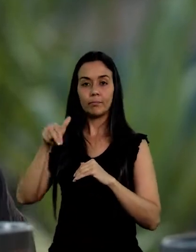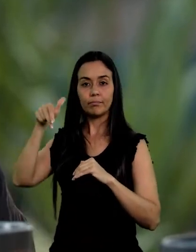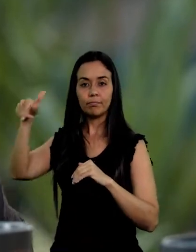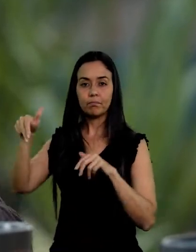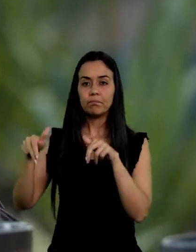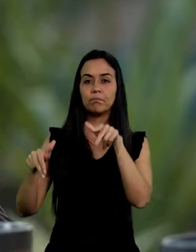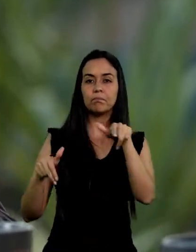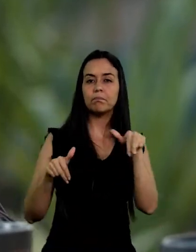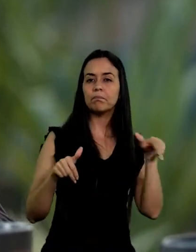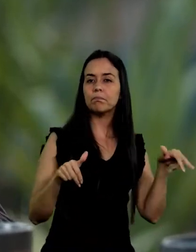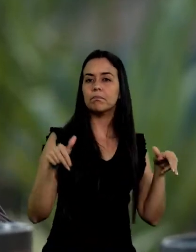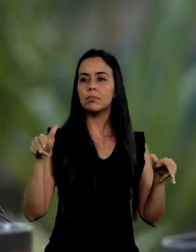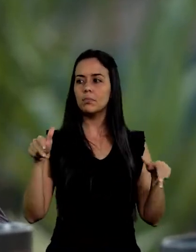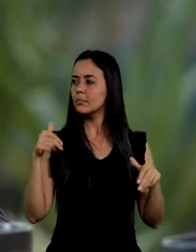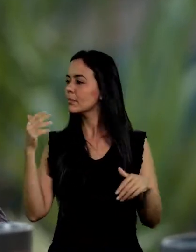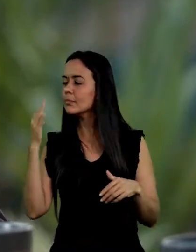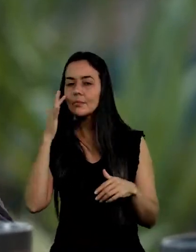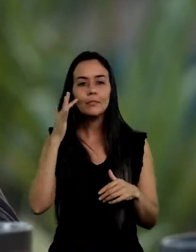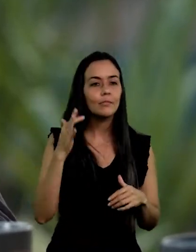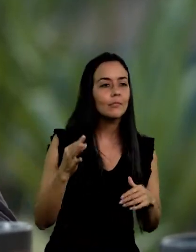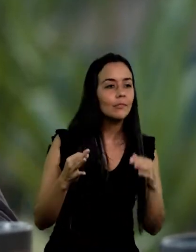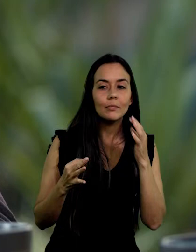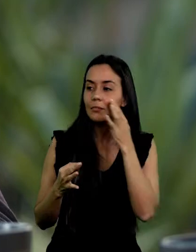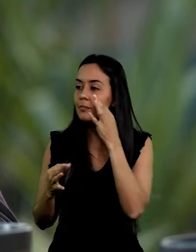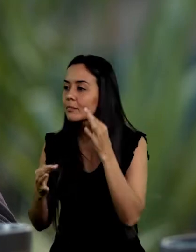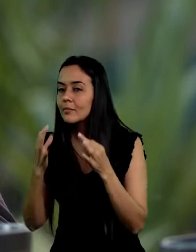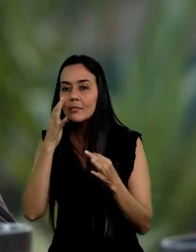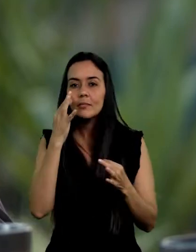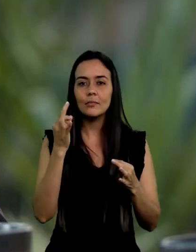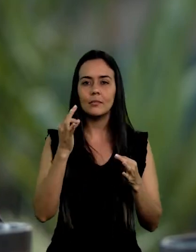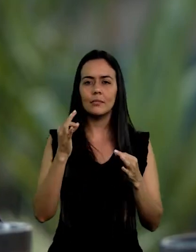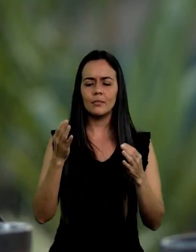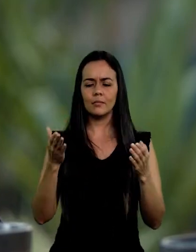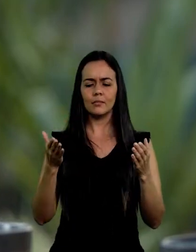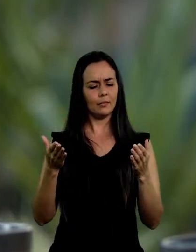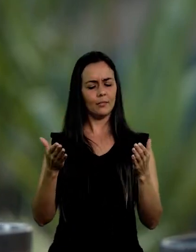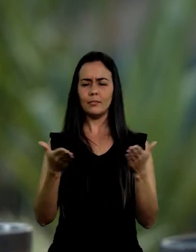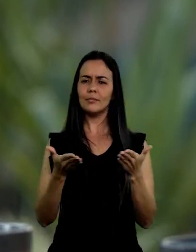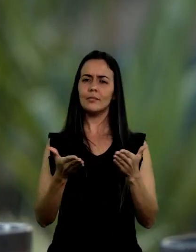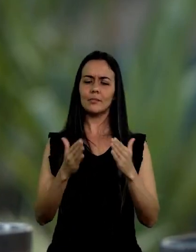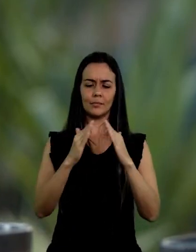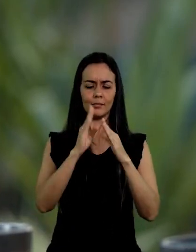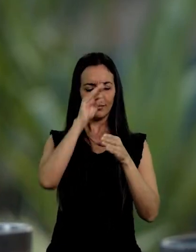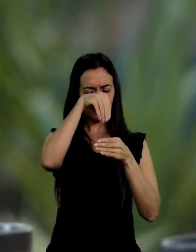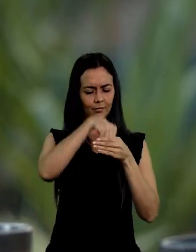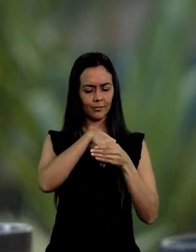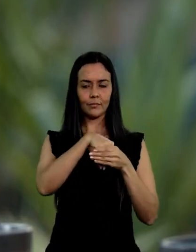De repente ela tá em casa, ela vai consumir coisas dentro, e o que ela vai consumir? Ela vai consumir notícias.